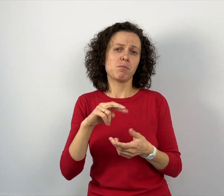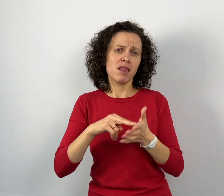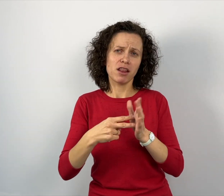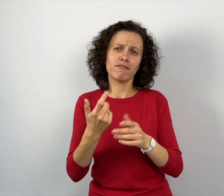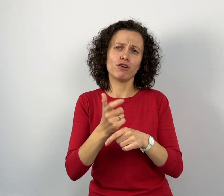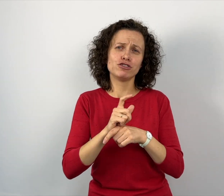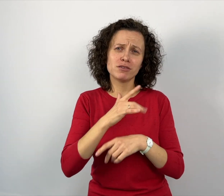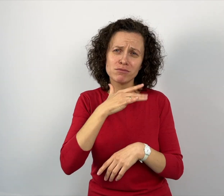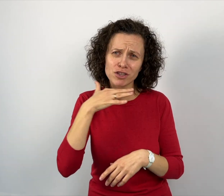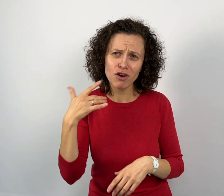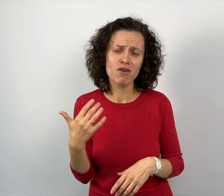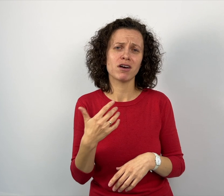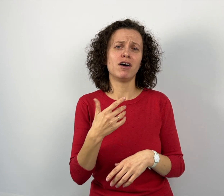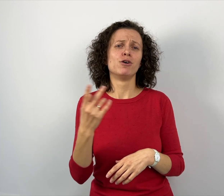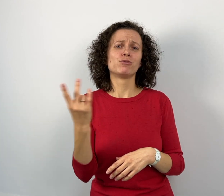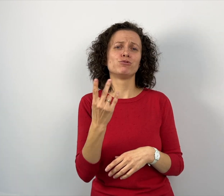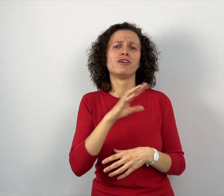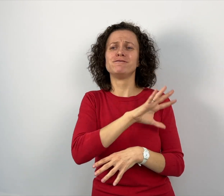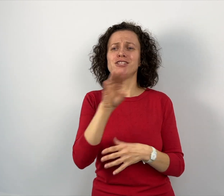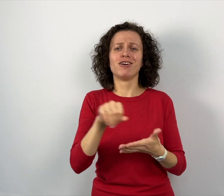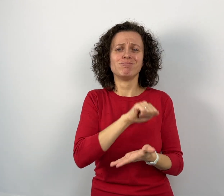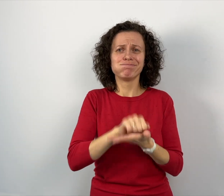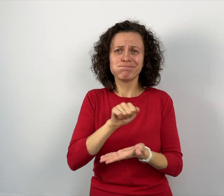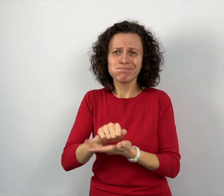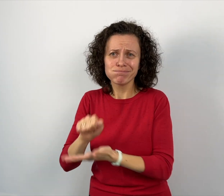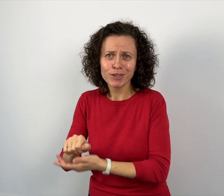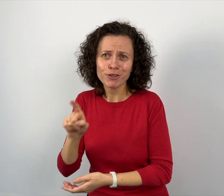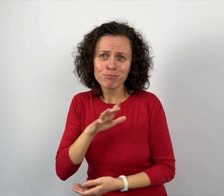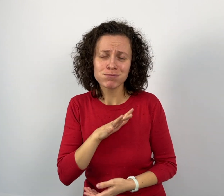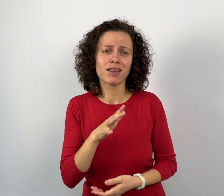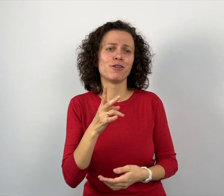Планов очень много, нужно публиковать многое,